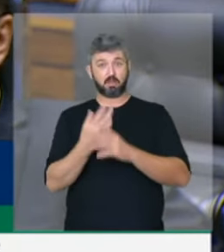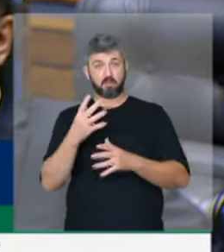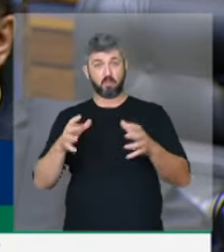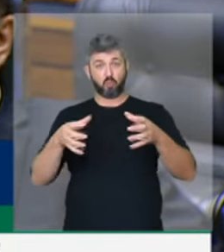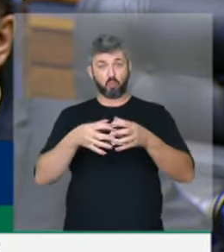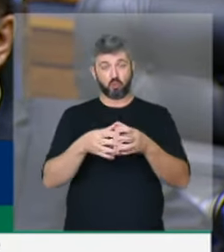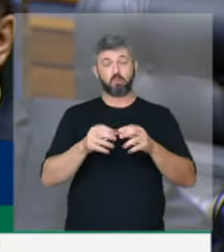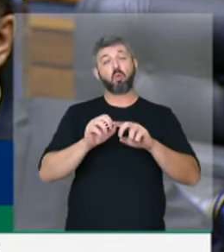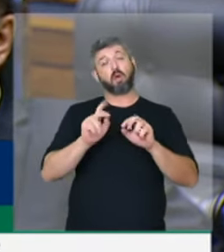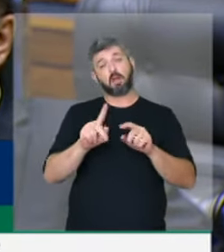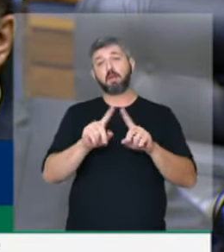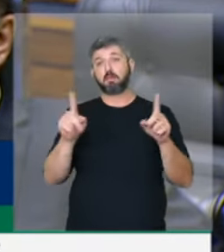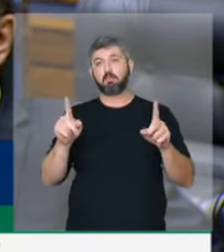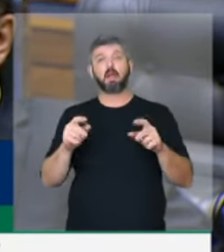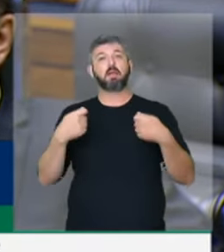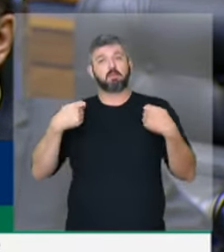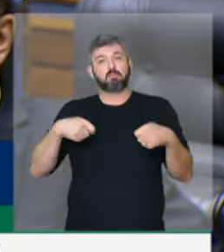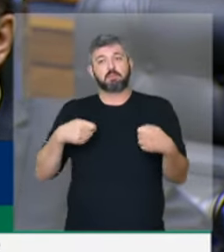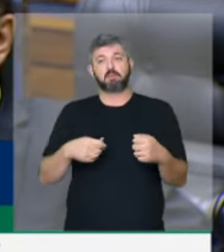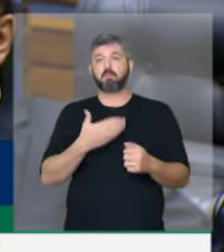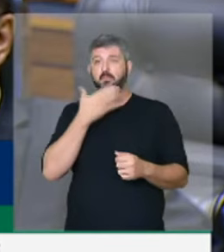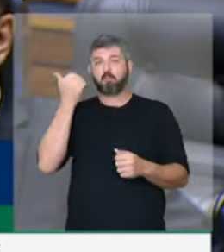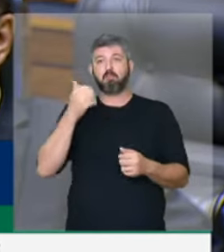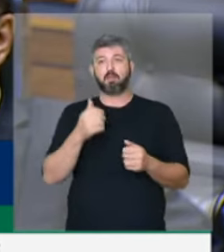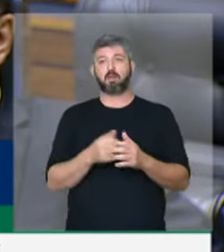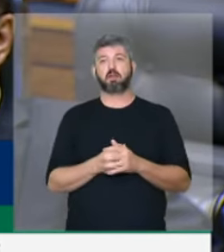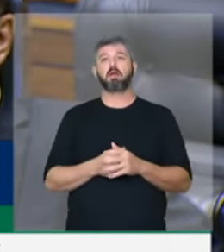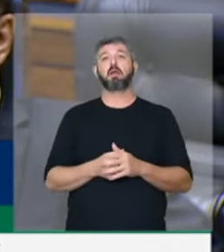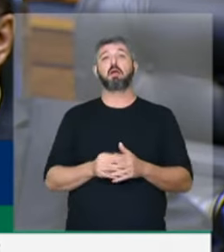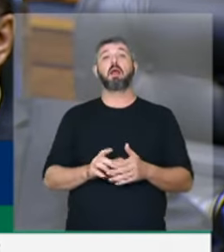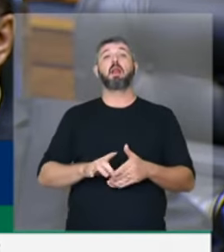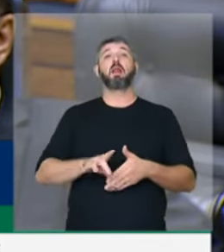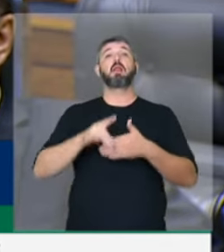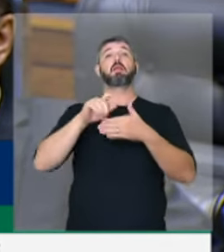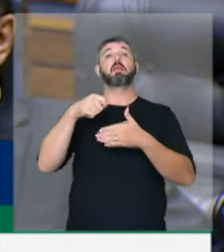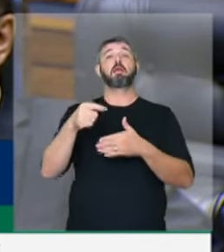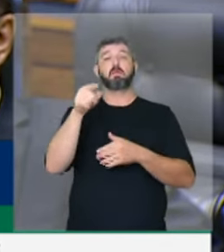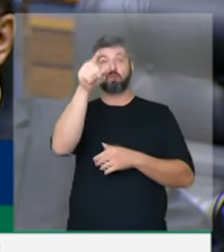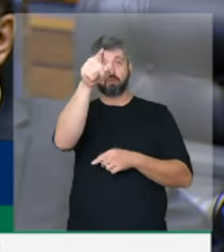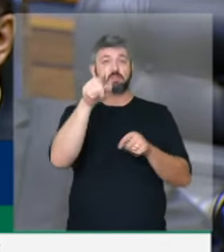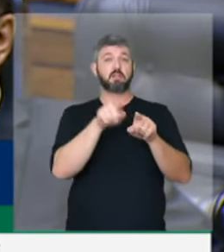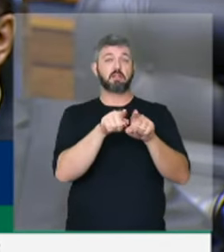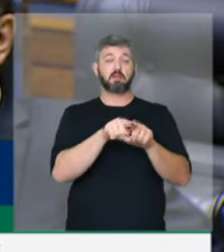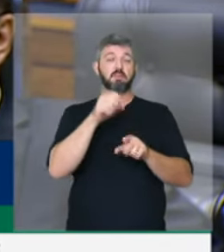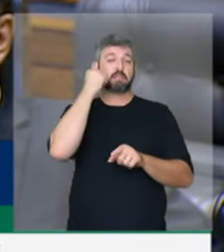MUITO É SUA LIDERANÇA, A LIDERANÇA DO SENADOR RODRIGO PACHECO E NÓS APOIAREMOS.... NÃO OLHAREMOS NESSE MOMENTO